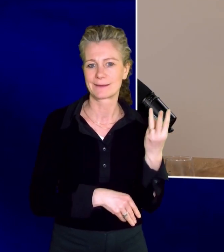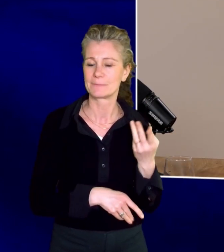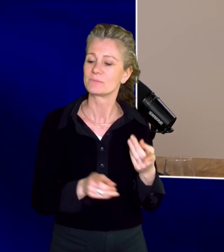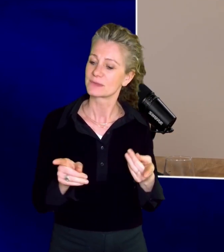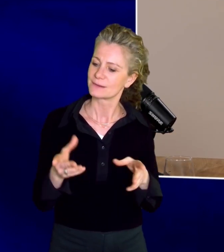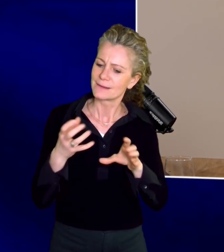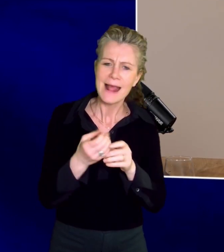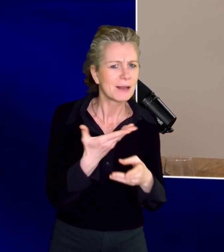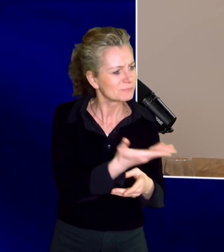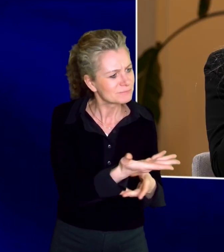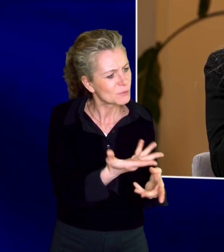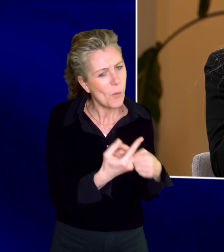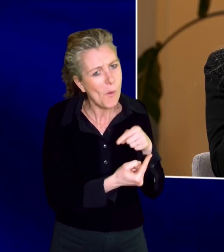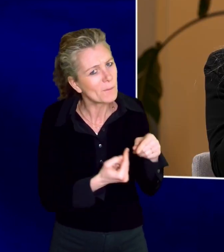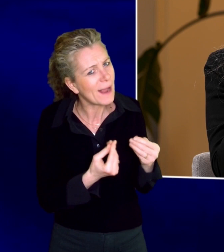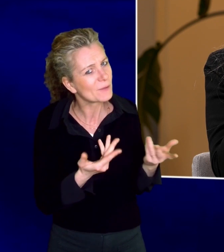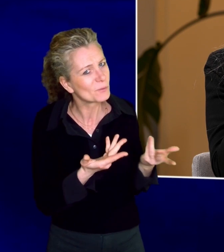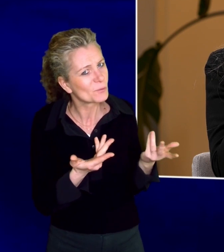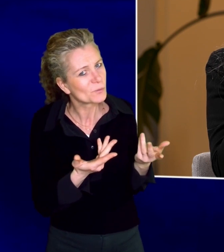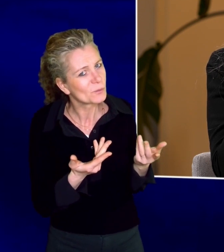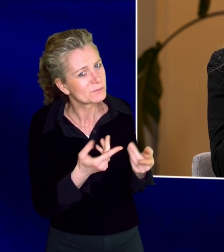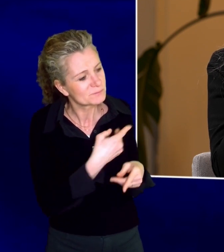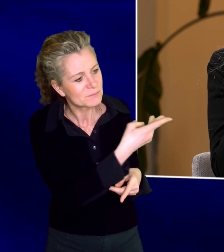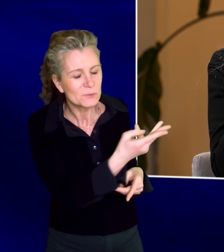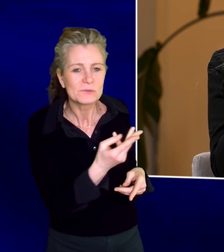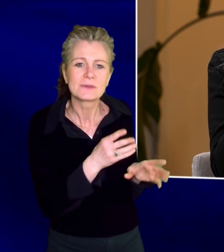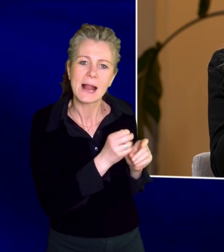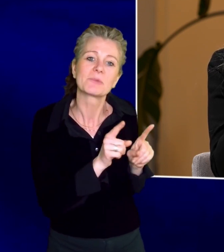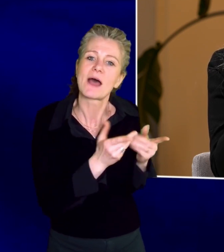Ehm, verschillende dingen.